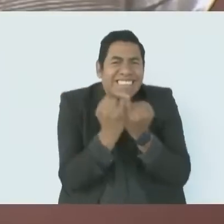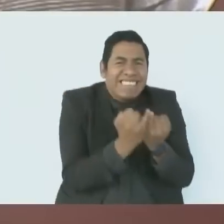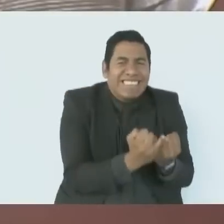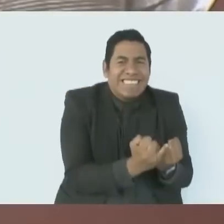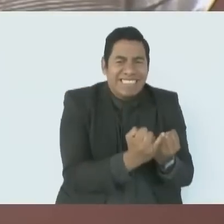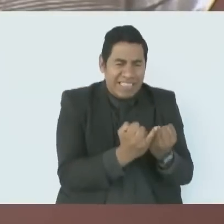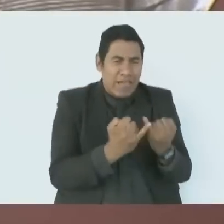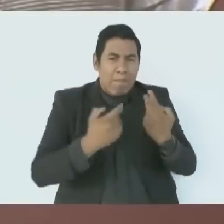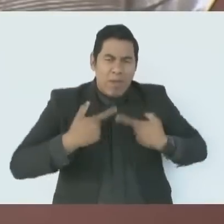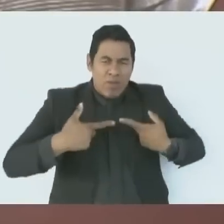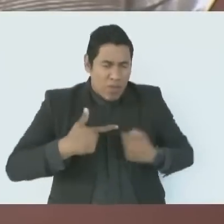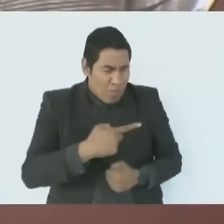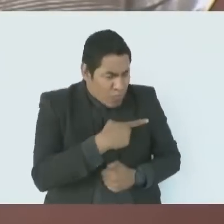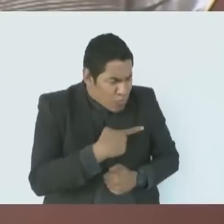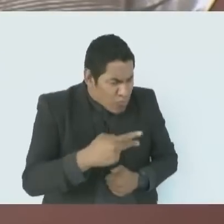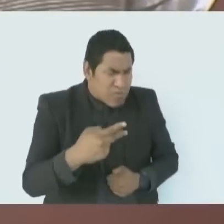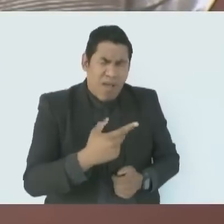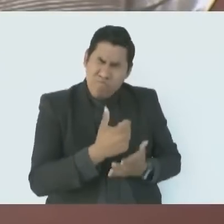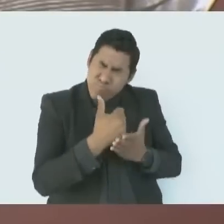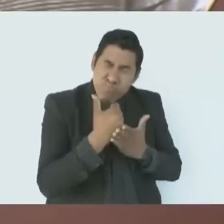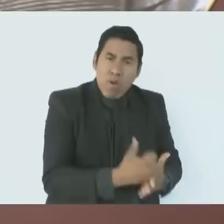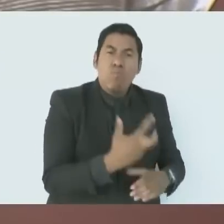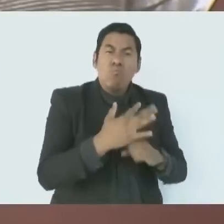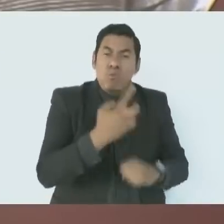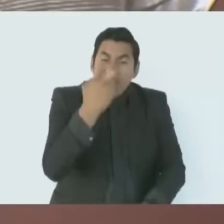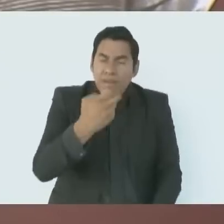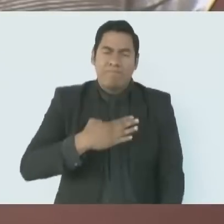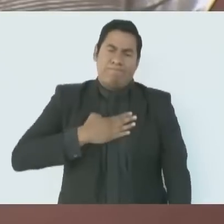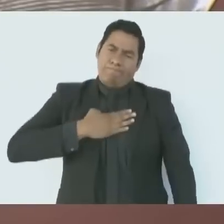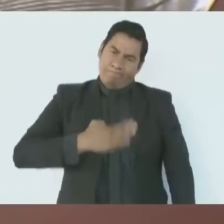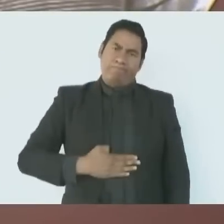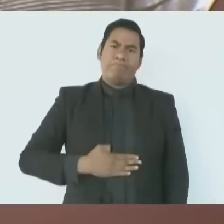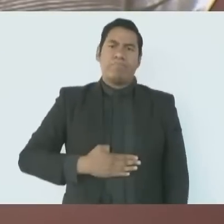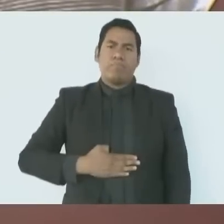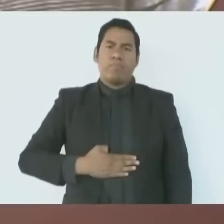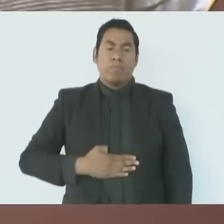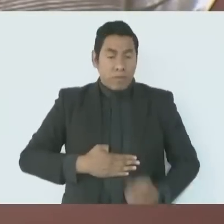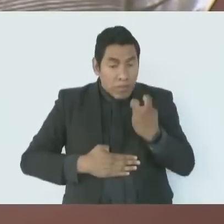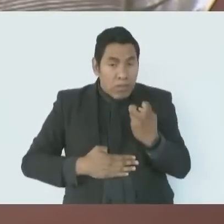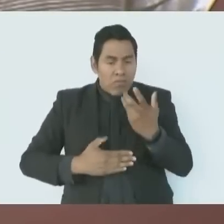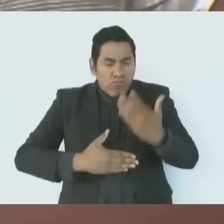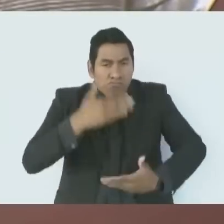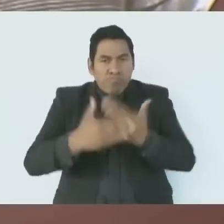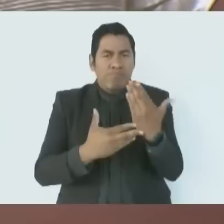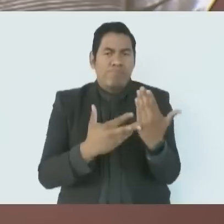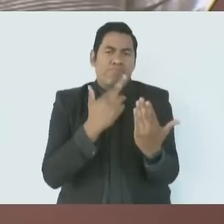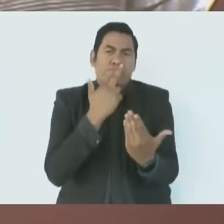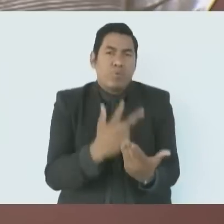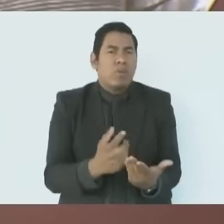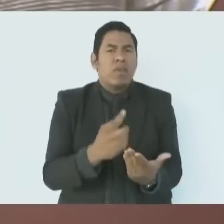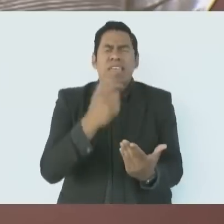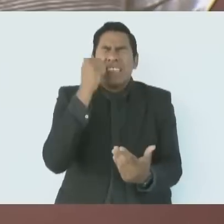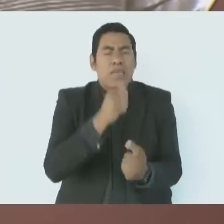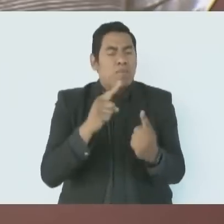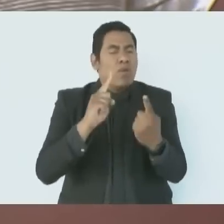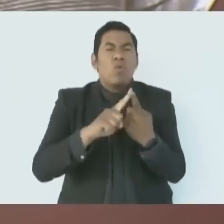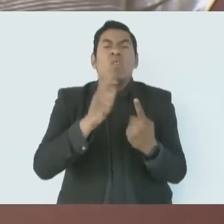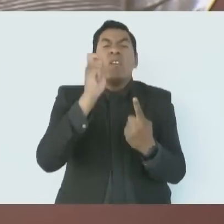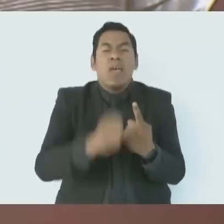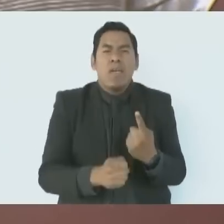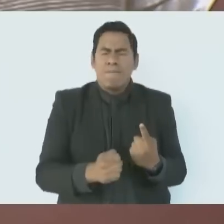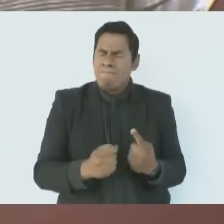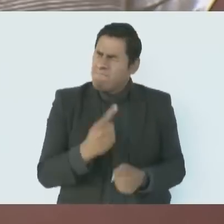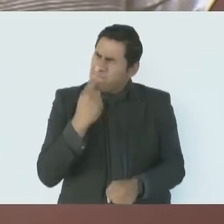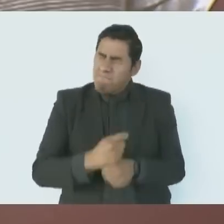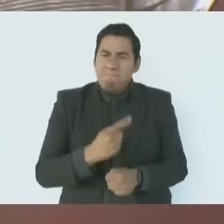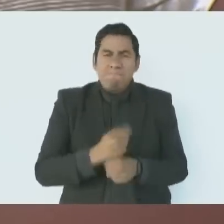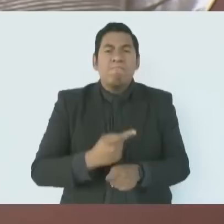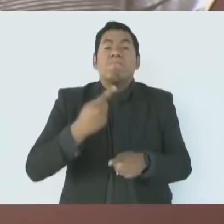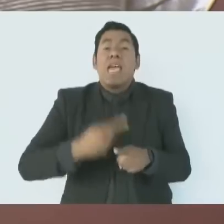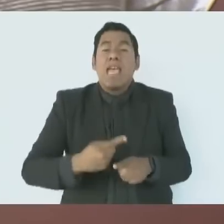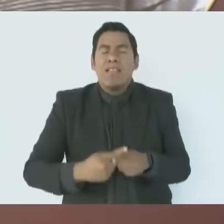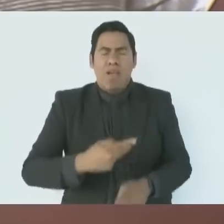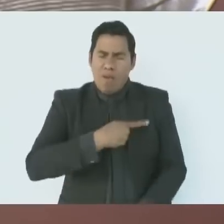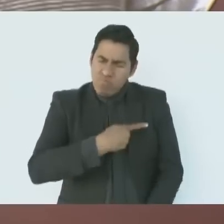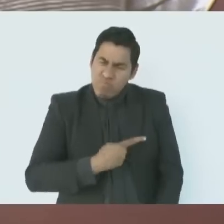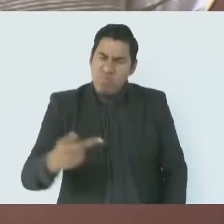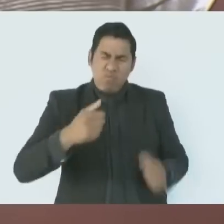porque es justicia y Porque además da resultados por el bien de todos primero los pobres el segundo